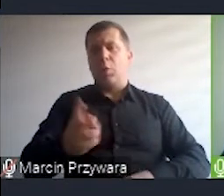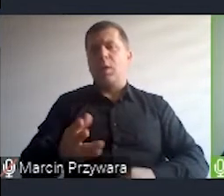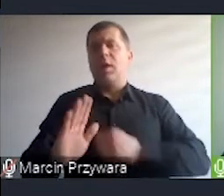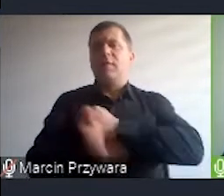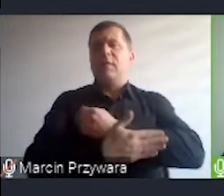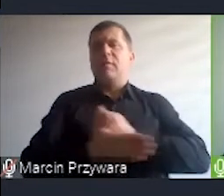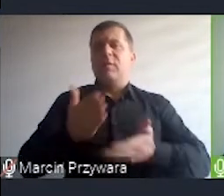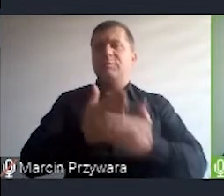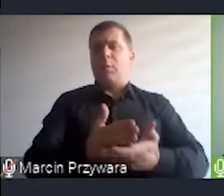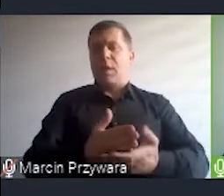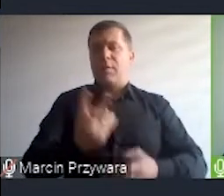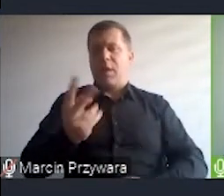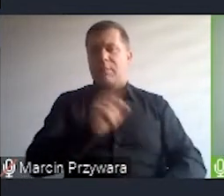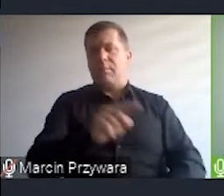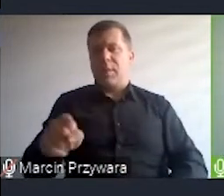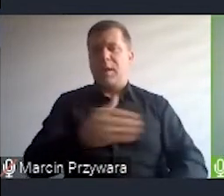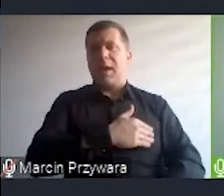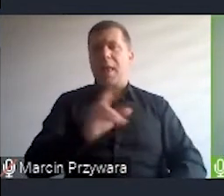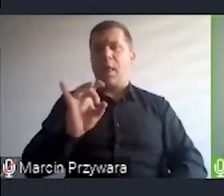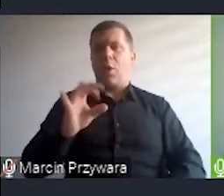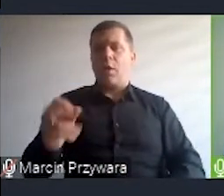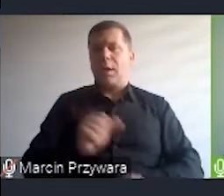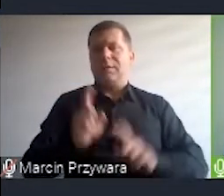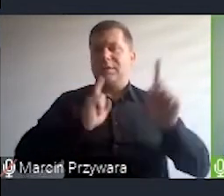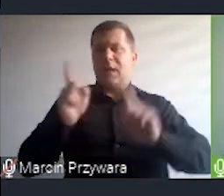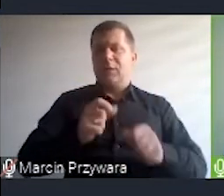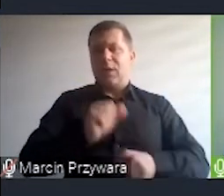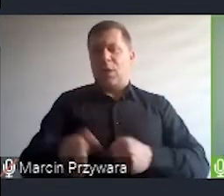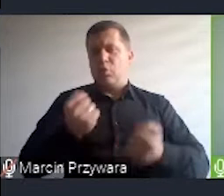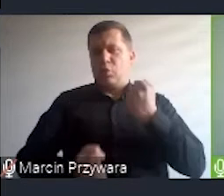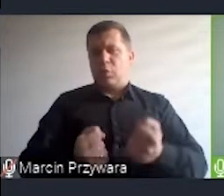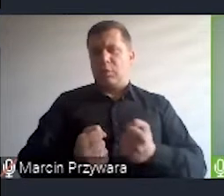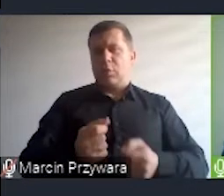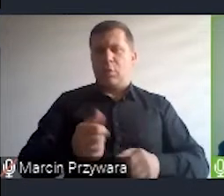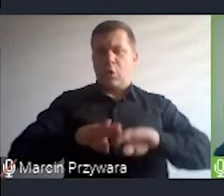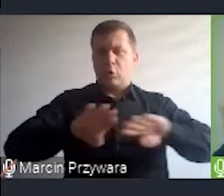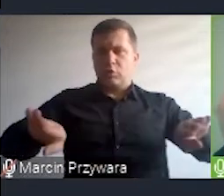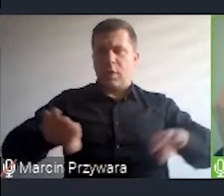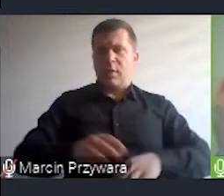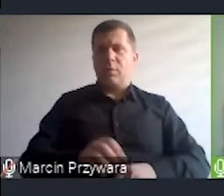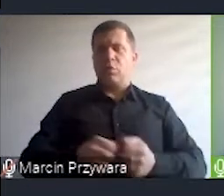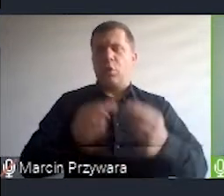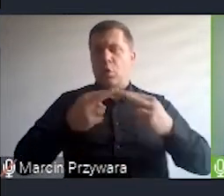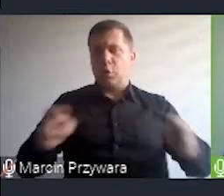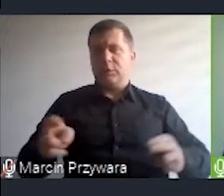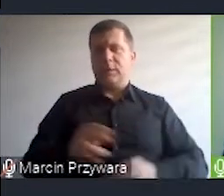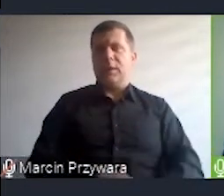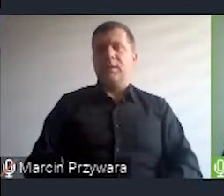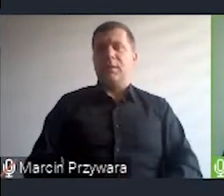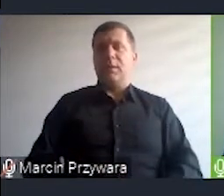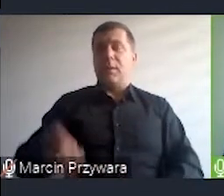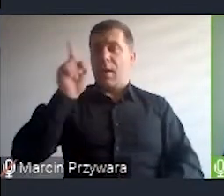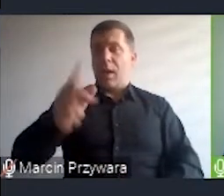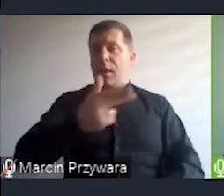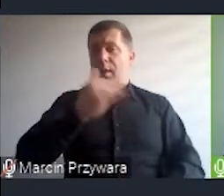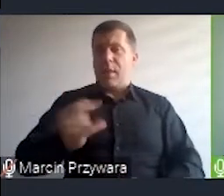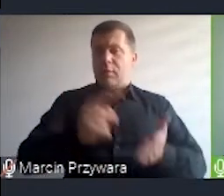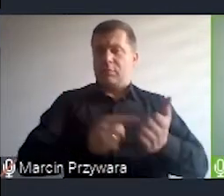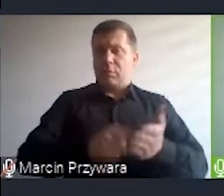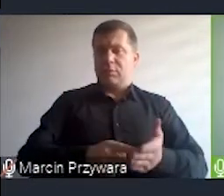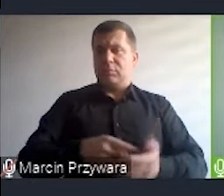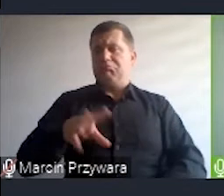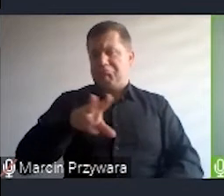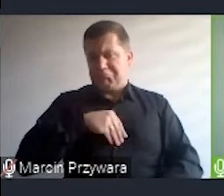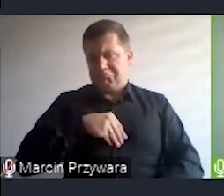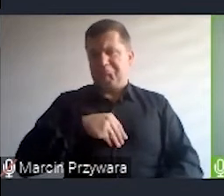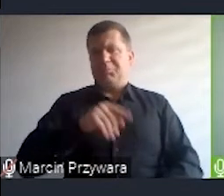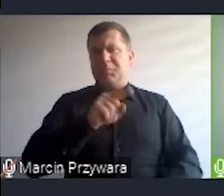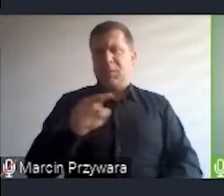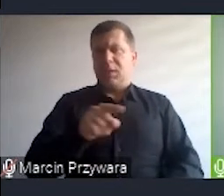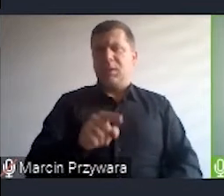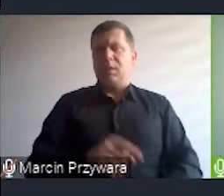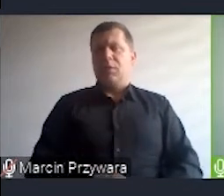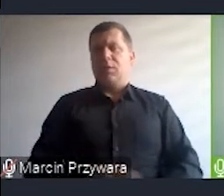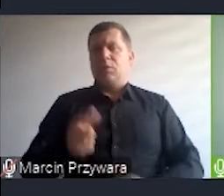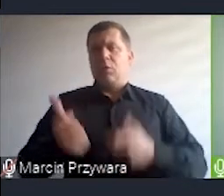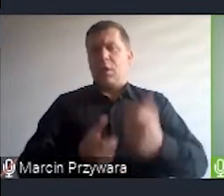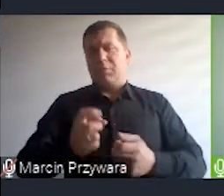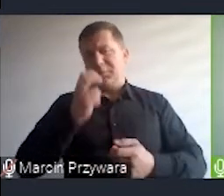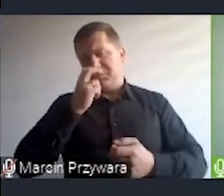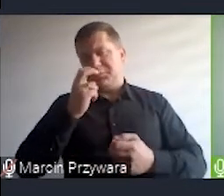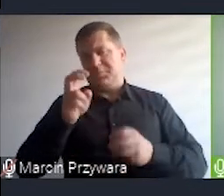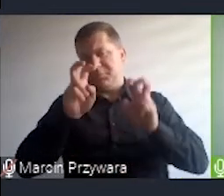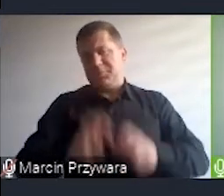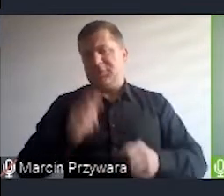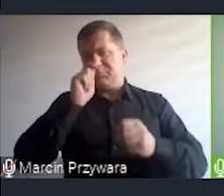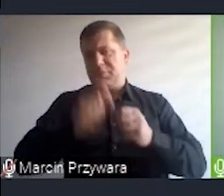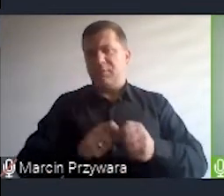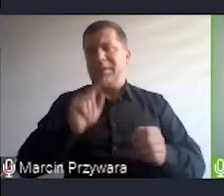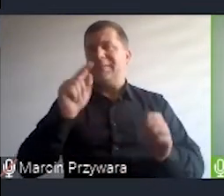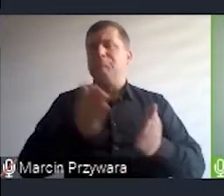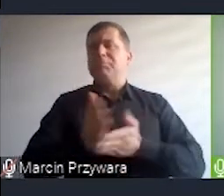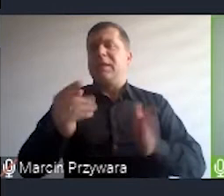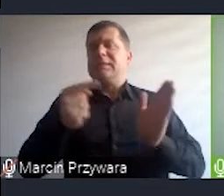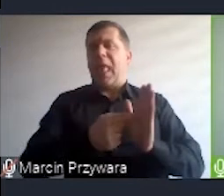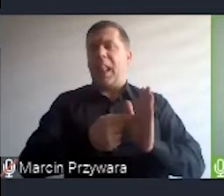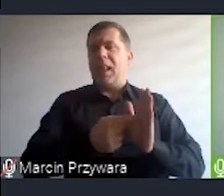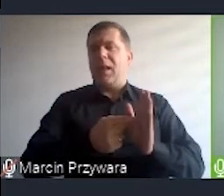Te dwie kategorie są czasem trudne do rozdzielenia, do rozróżnienia, ale najczęściej da się je zbadać przez cel projektu.